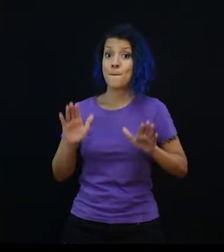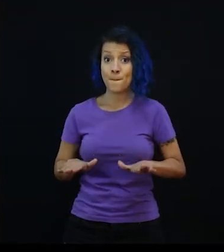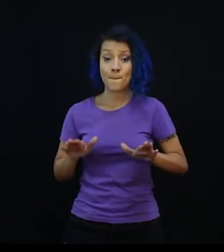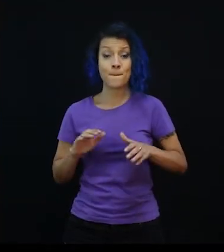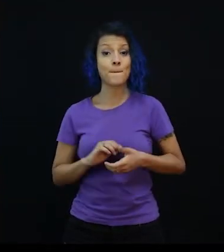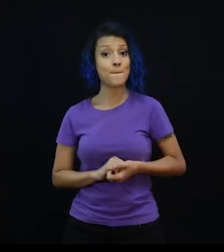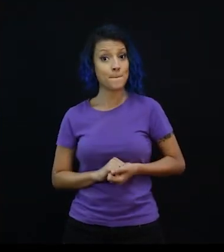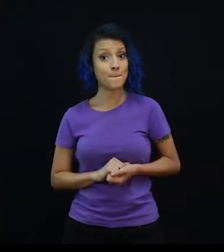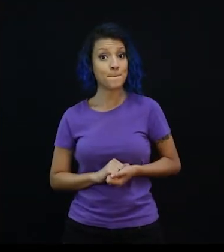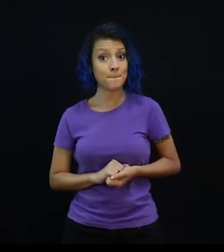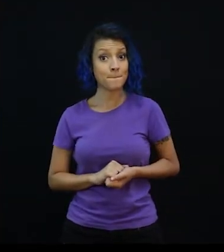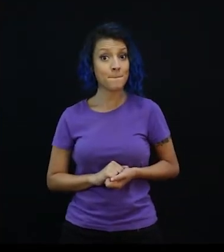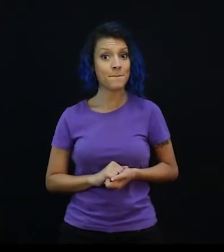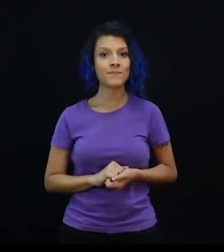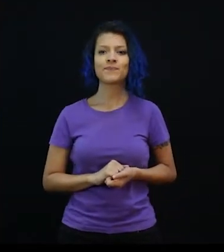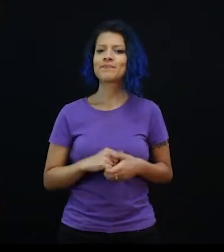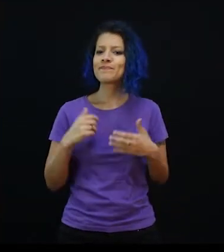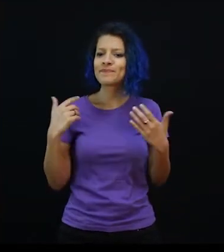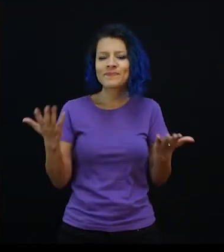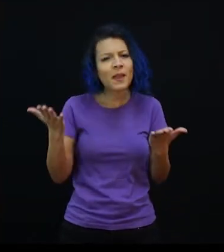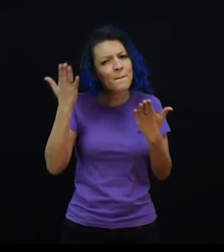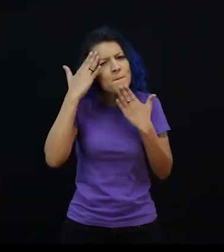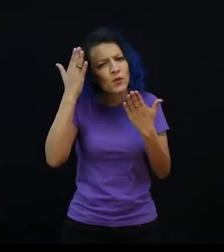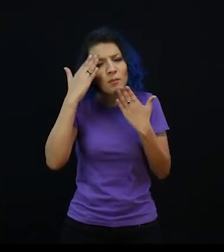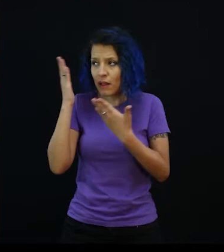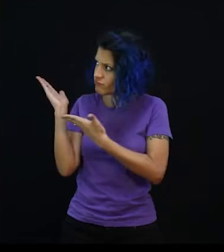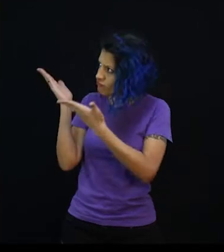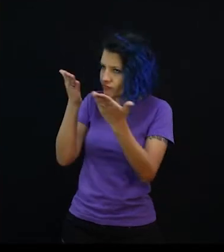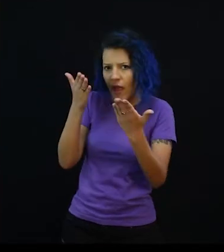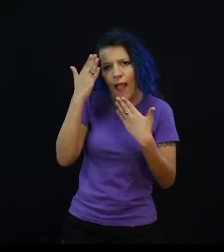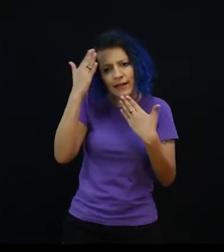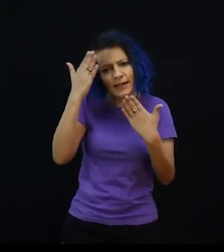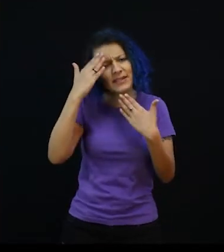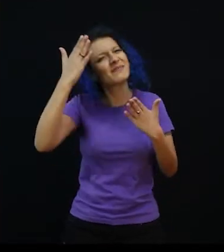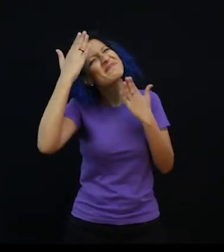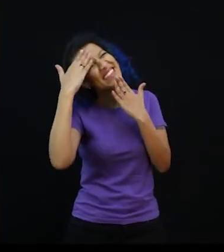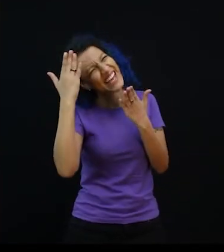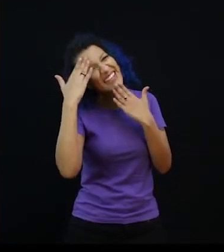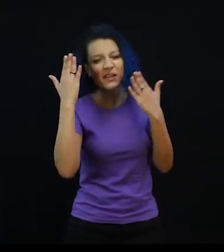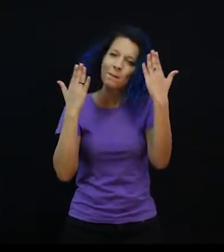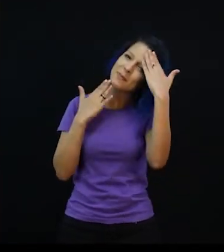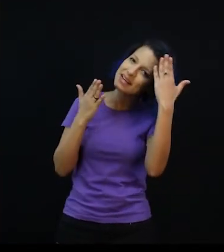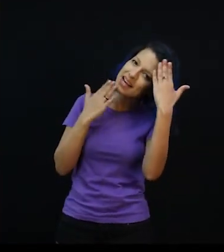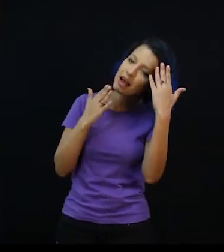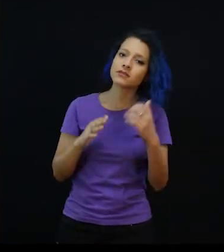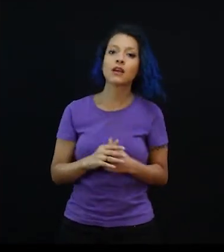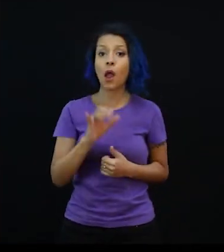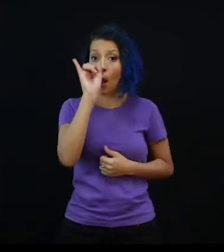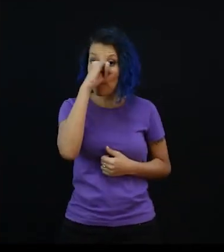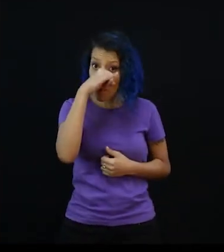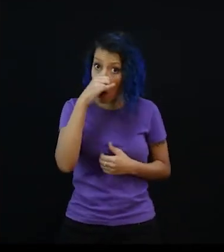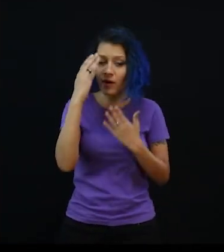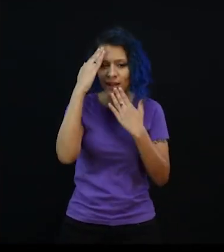Gente, muito obrigado. Agradece a galera também. Obrigada. Porquinhos, agradeçam.